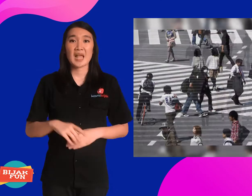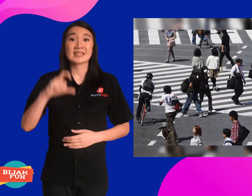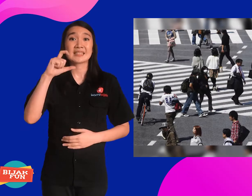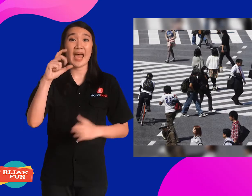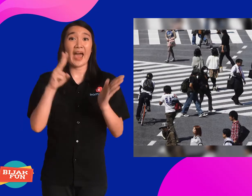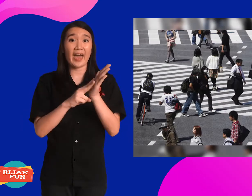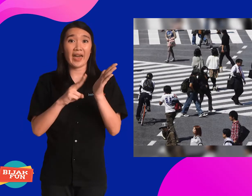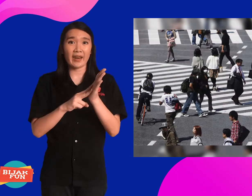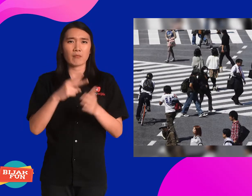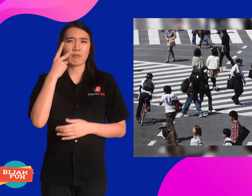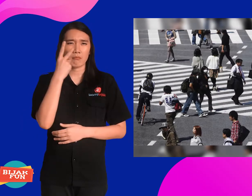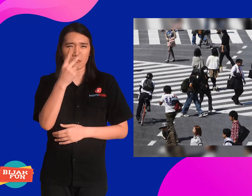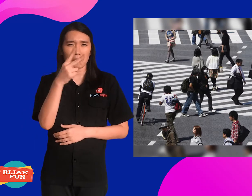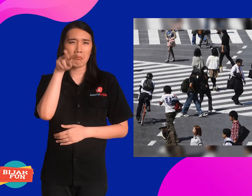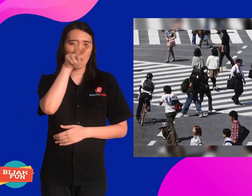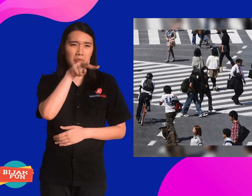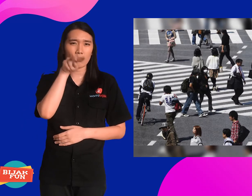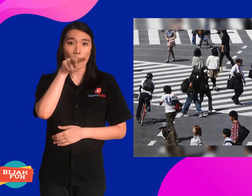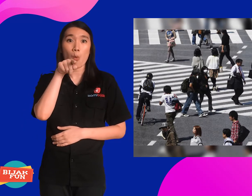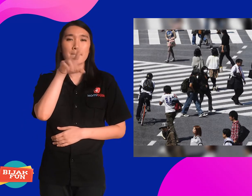CNN memantau,